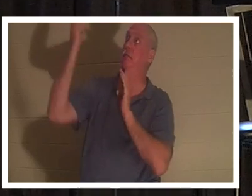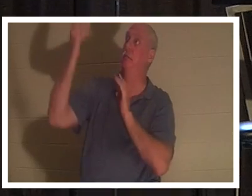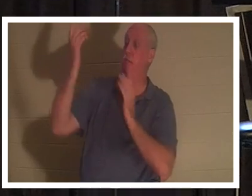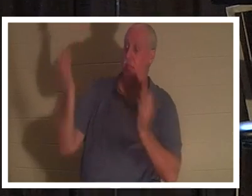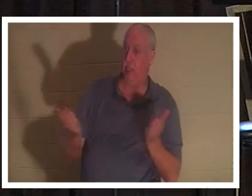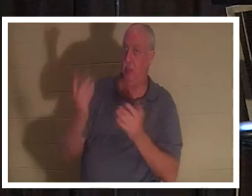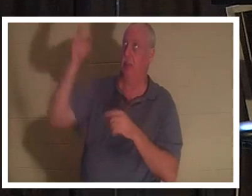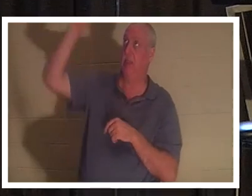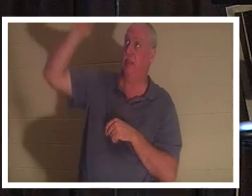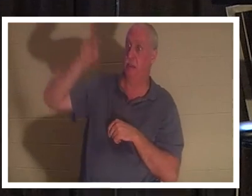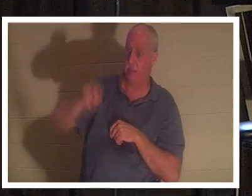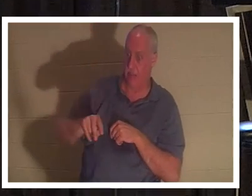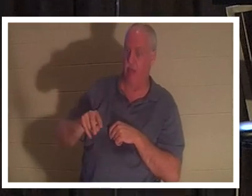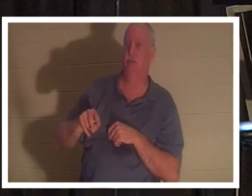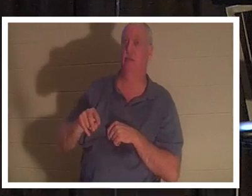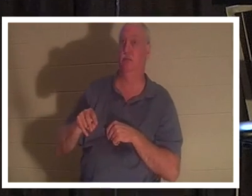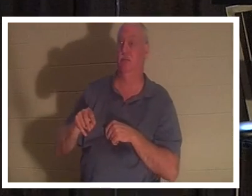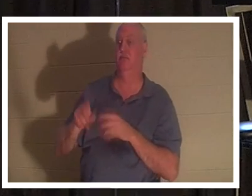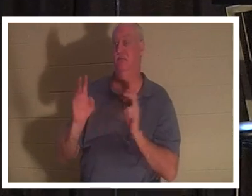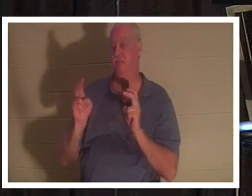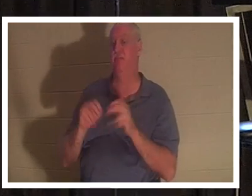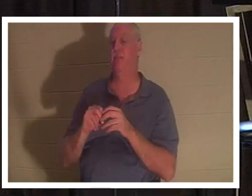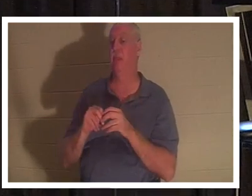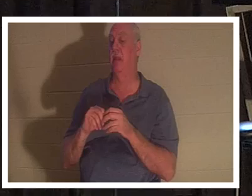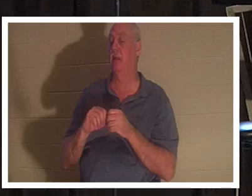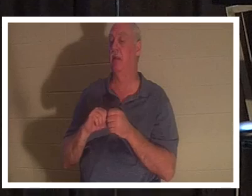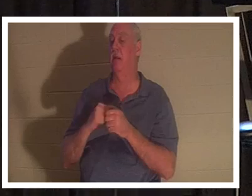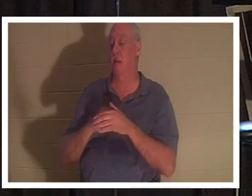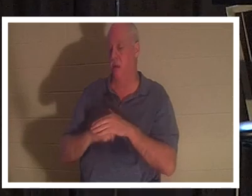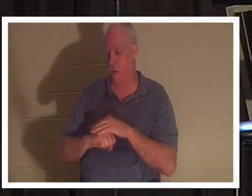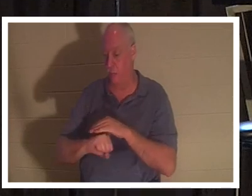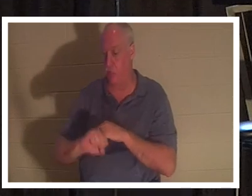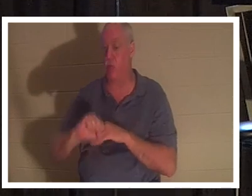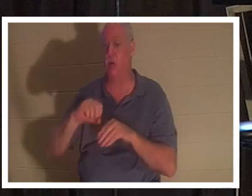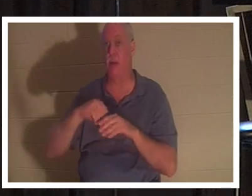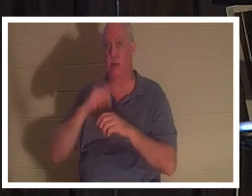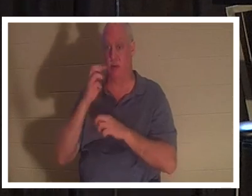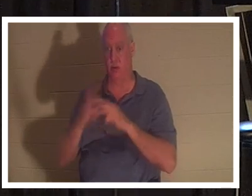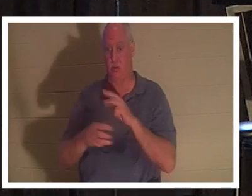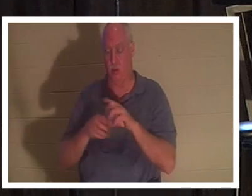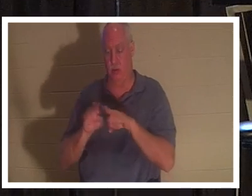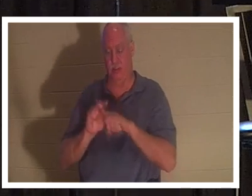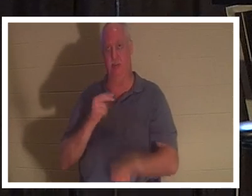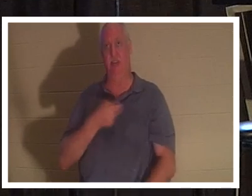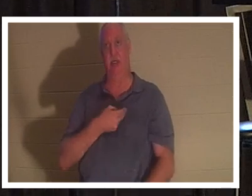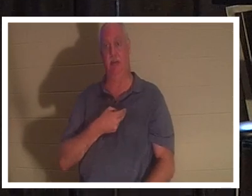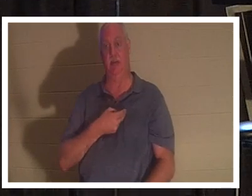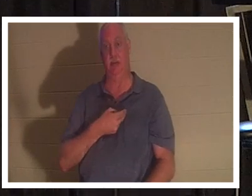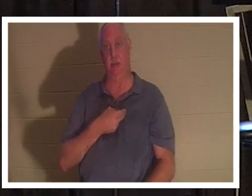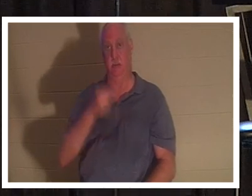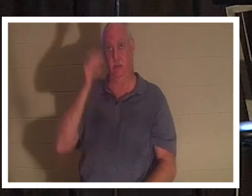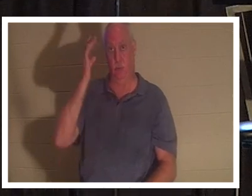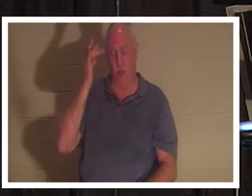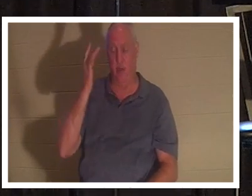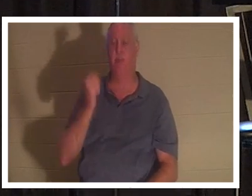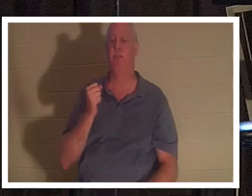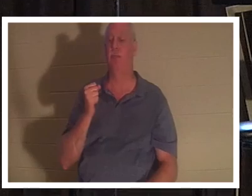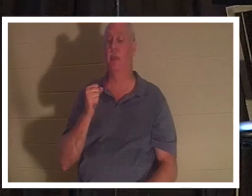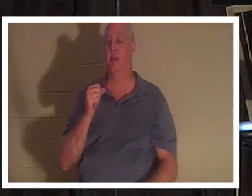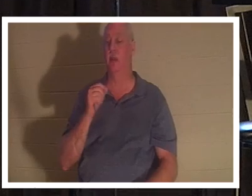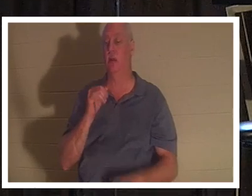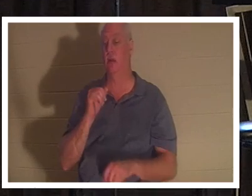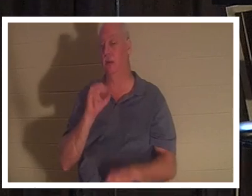，像我们一样出生在这个世界上，因为